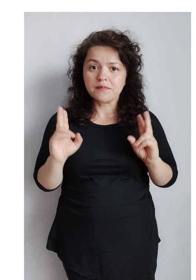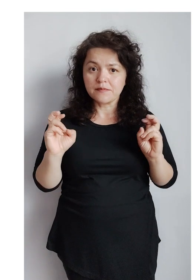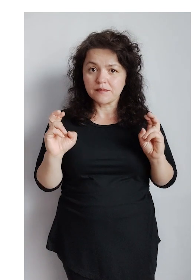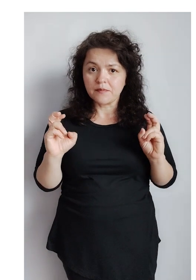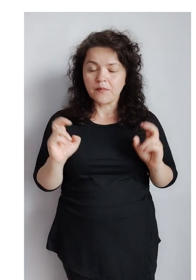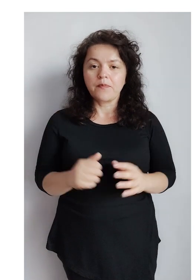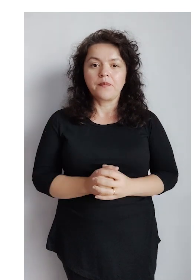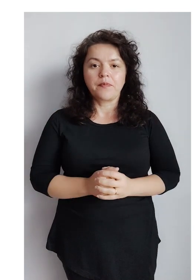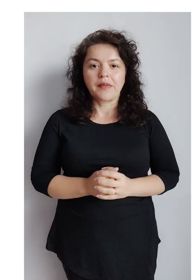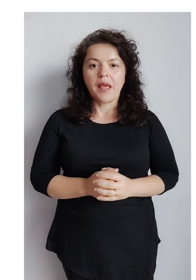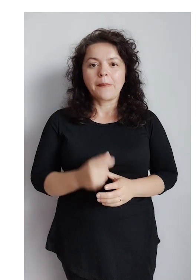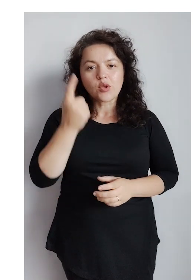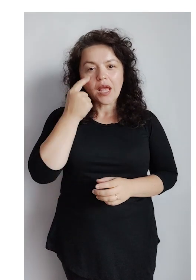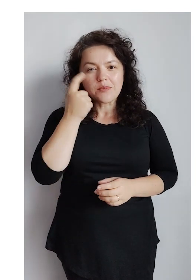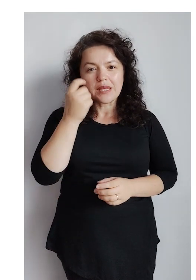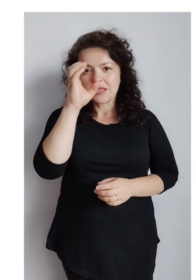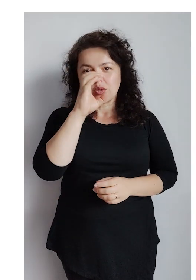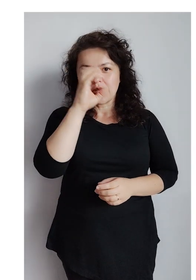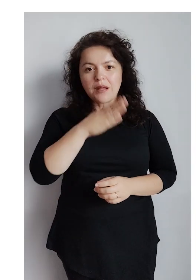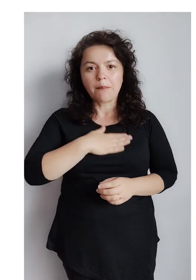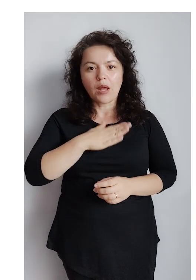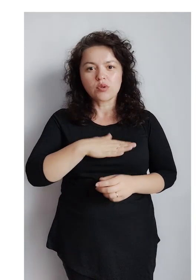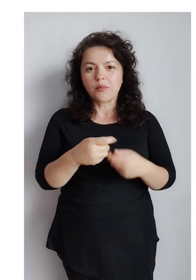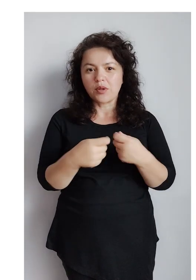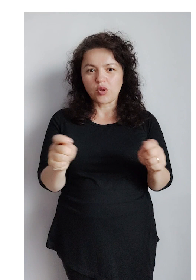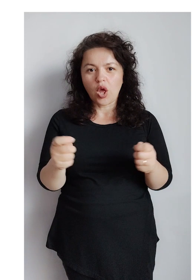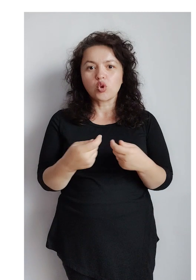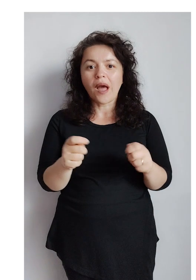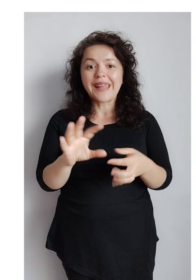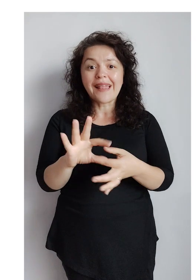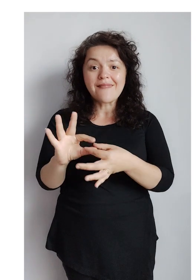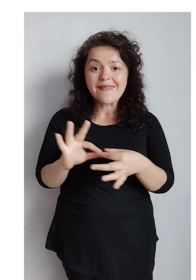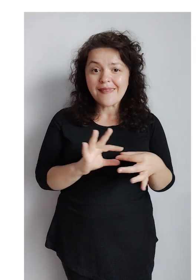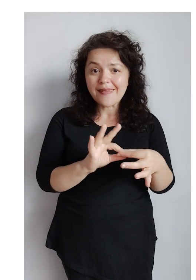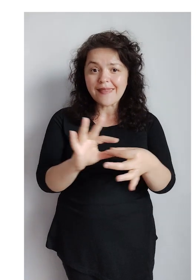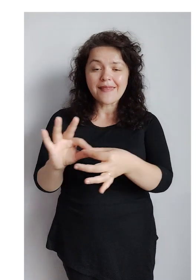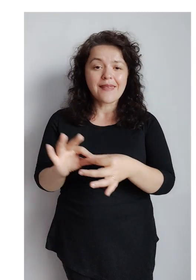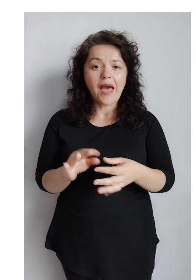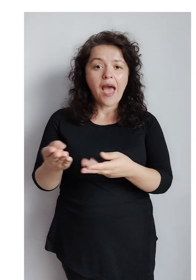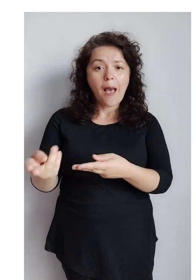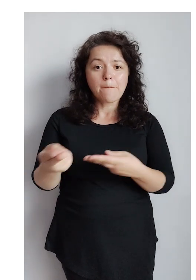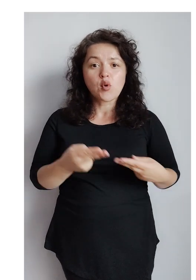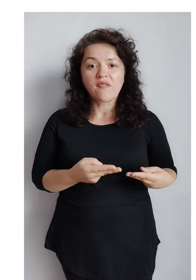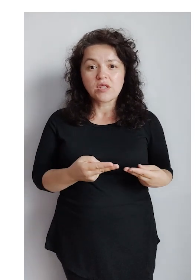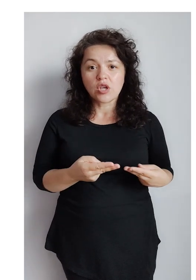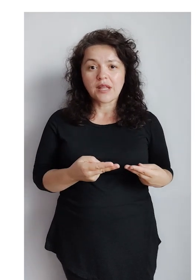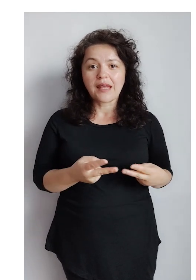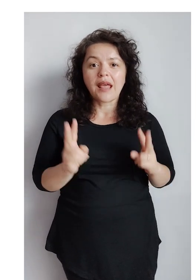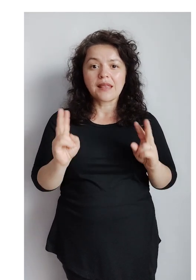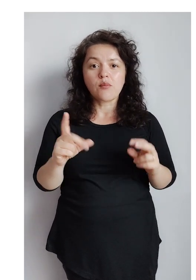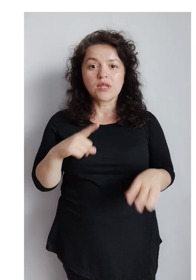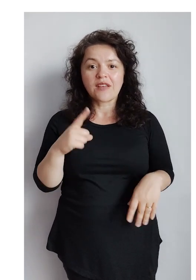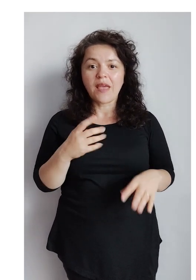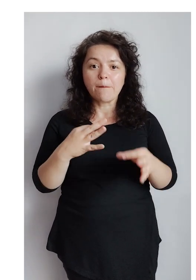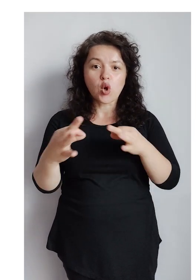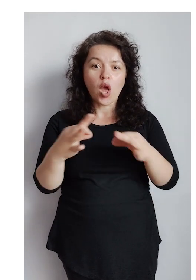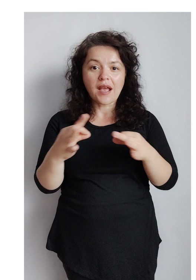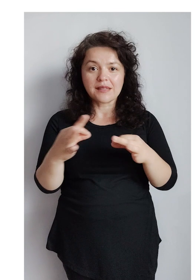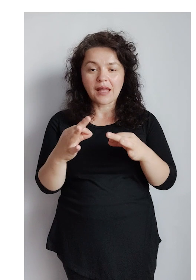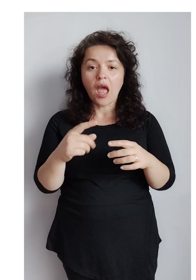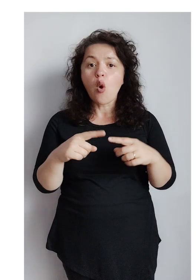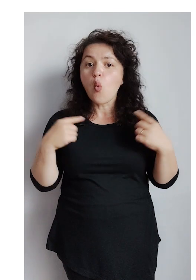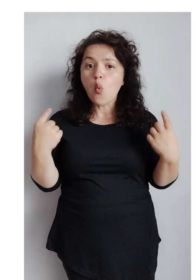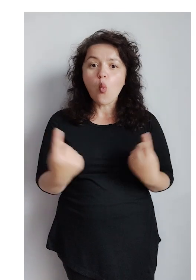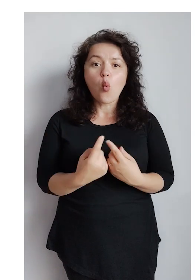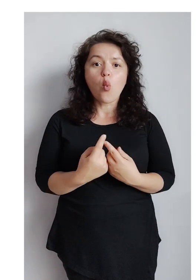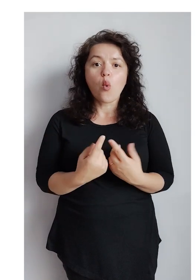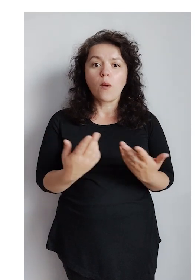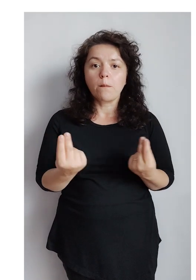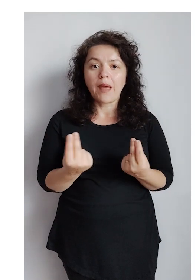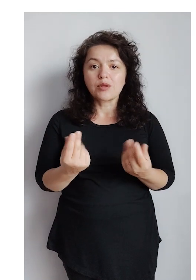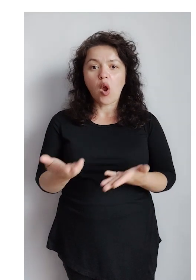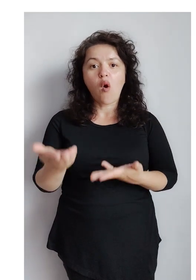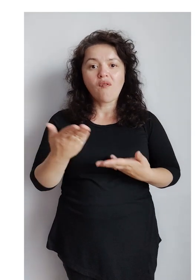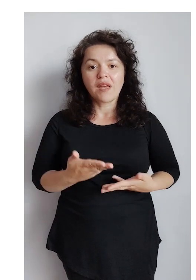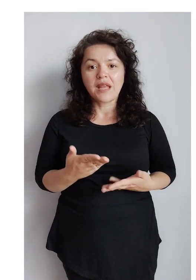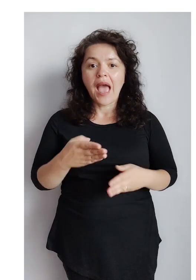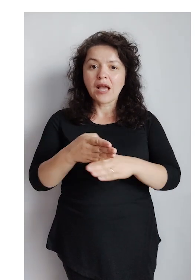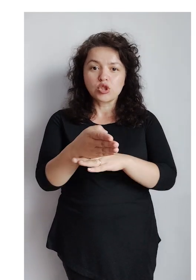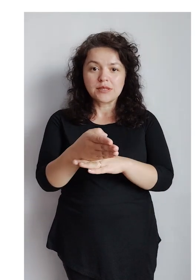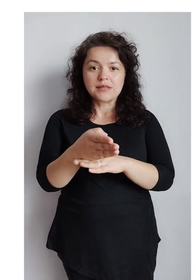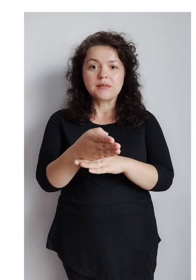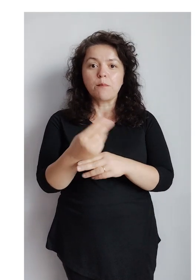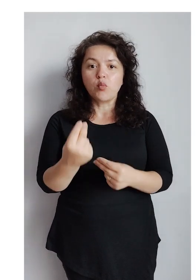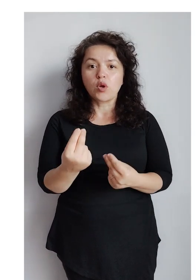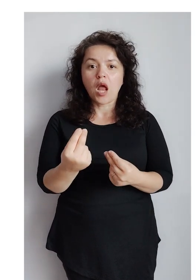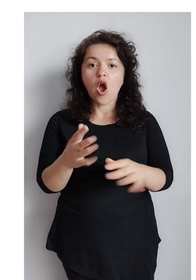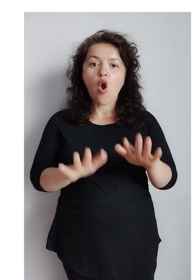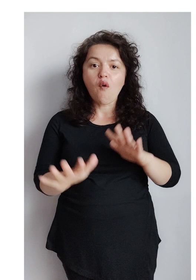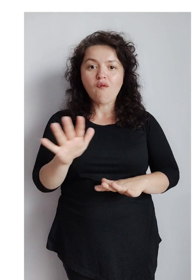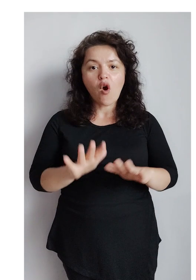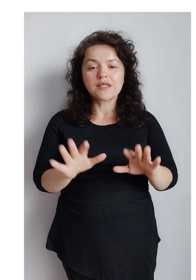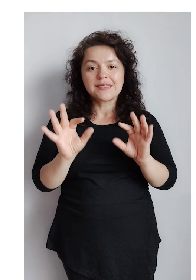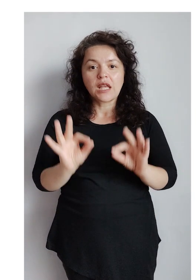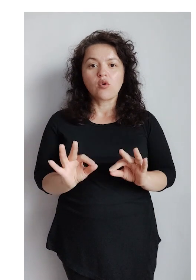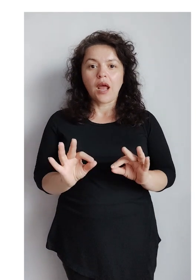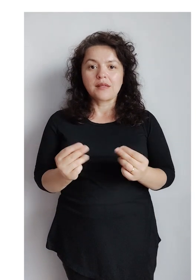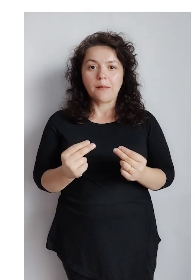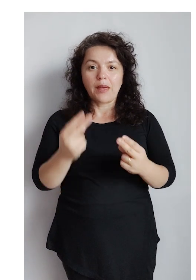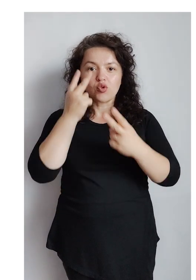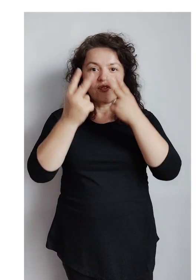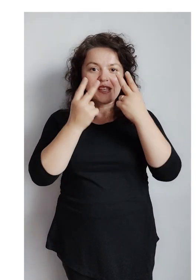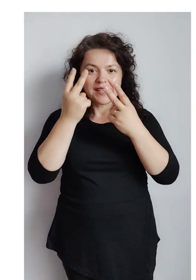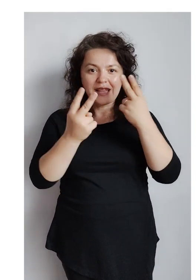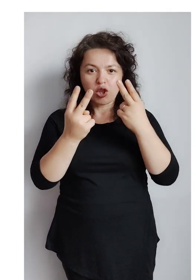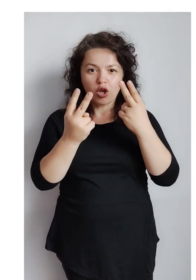Pentru o experiență turistică plăcută pentru toată lumea, toate verigile lanțului de aprovizionare trebuie să fie proiectate universal pentru a oferi un acces bun, confort și siguranță pentru vizitatori